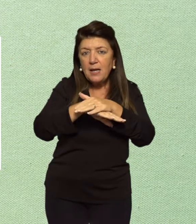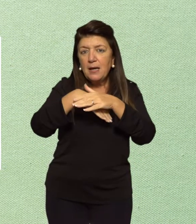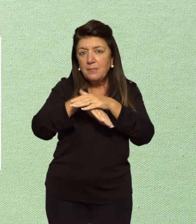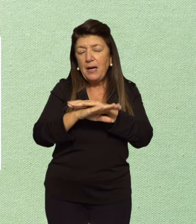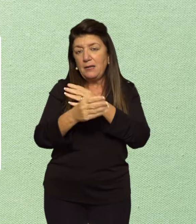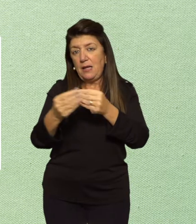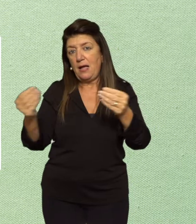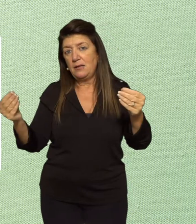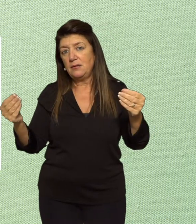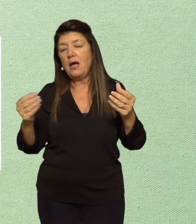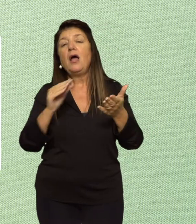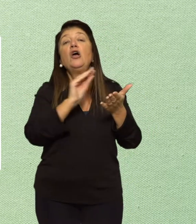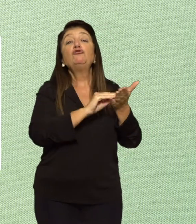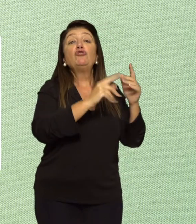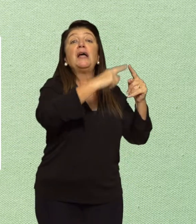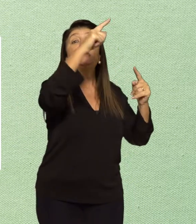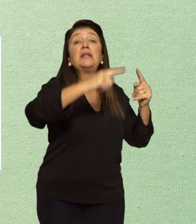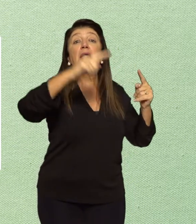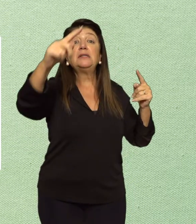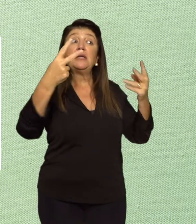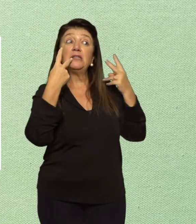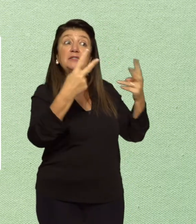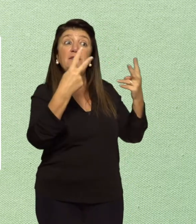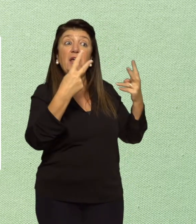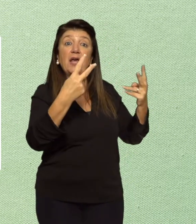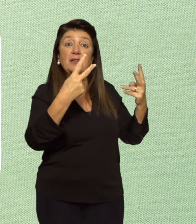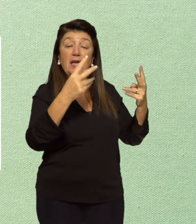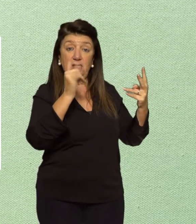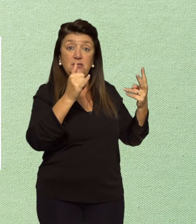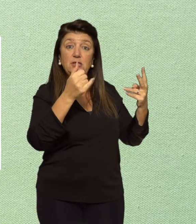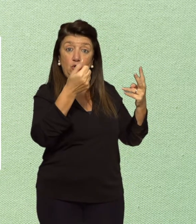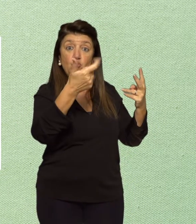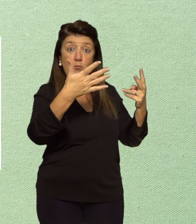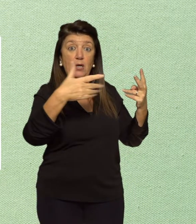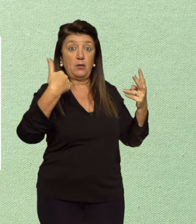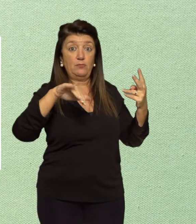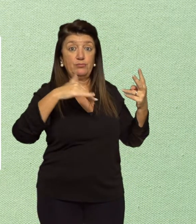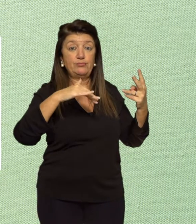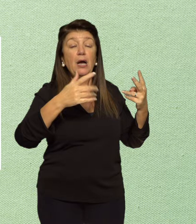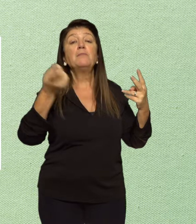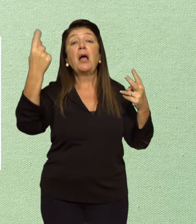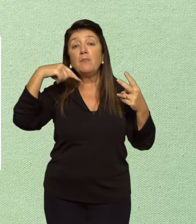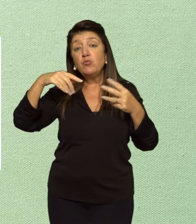forse c'è molto molto di più, e sicuramente in questa zona grigia di situazioni che